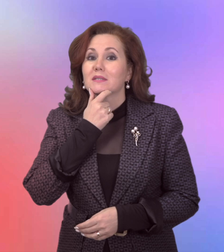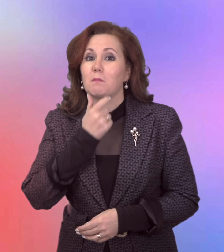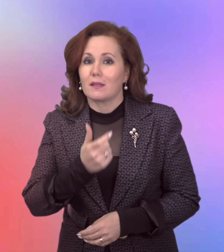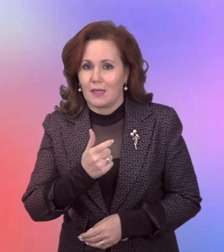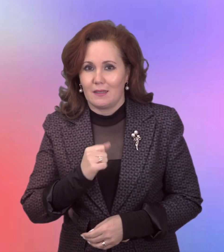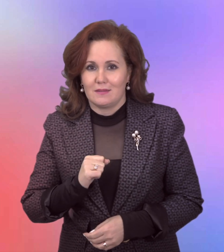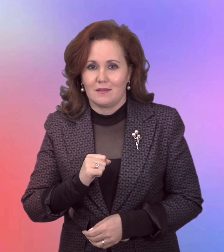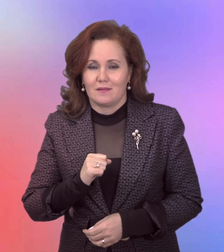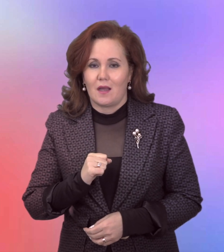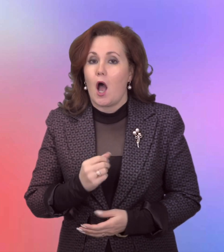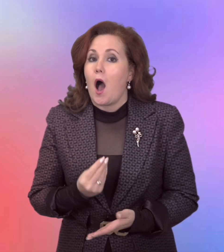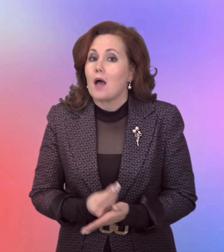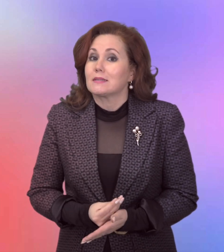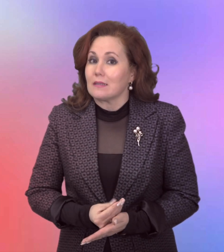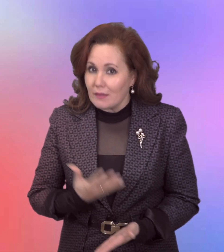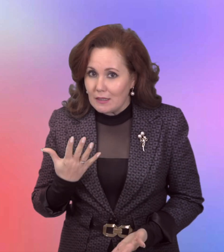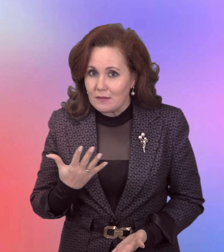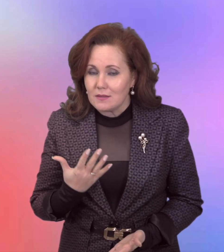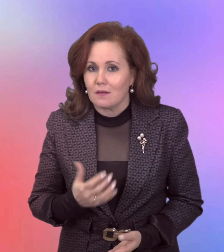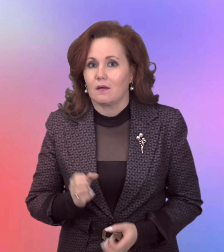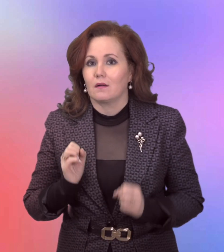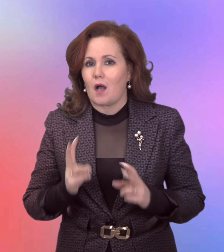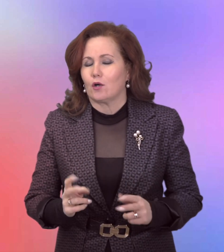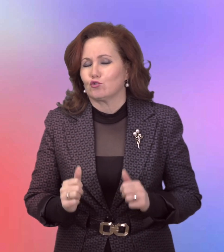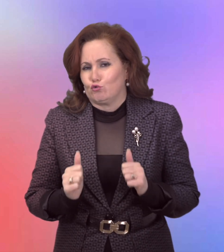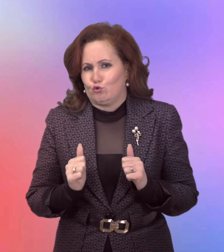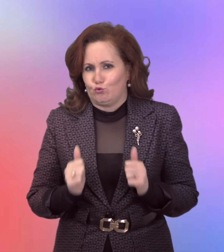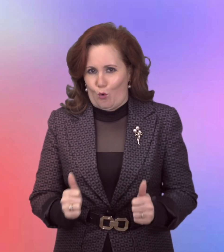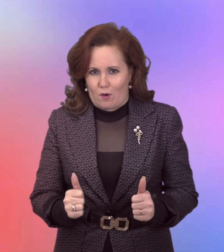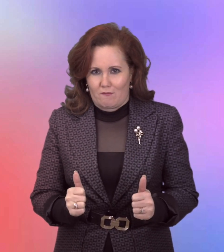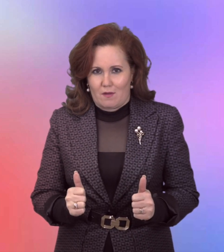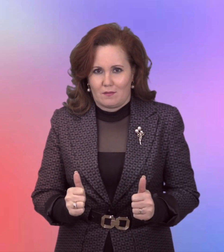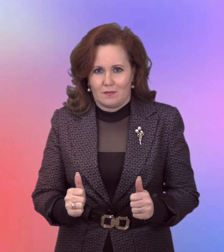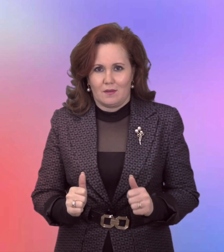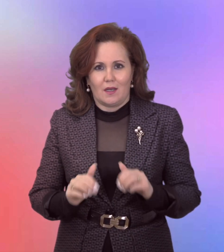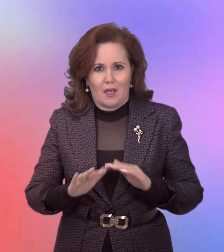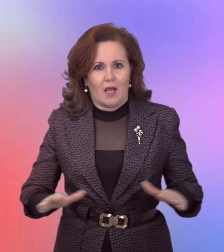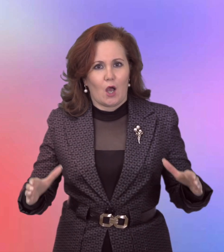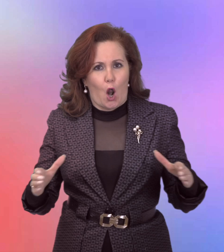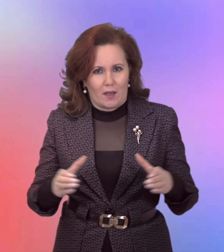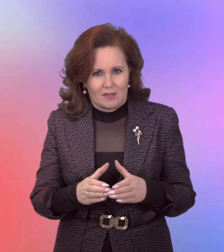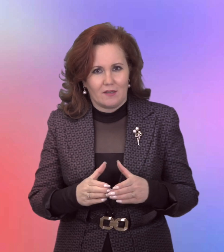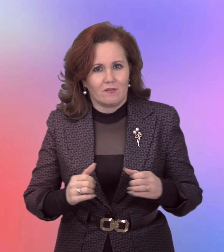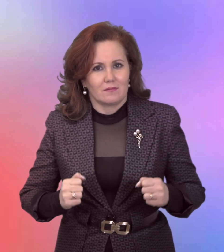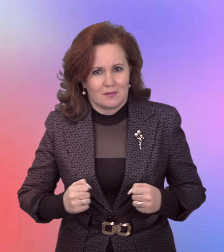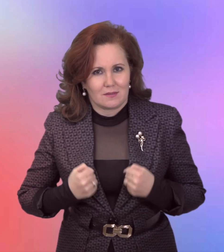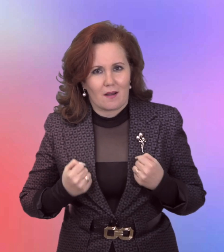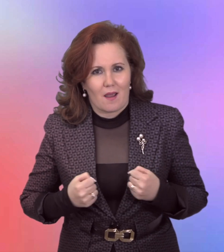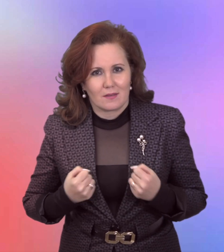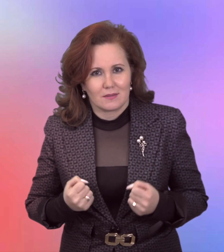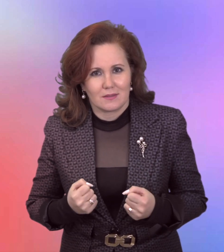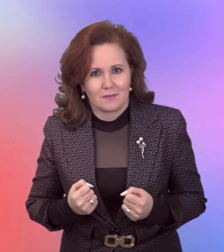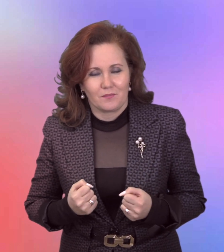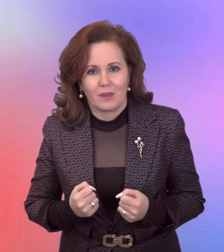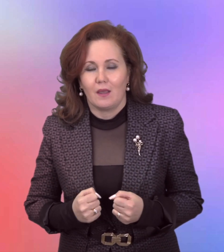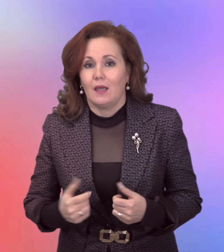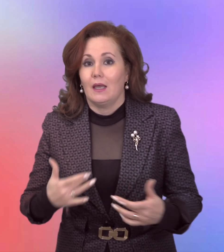посмотреть и оценить: как здорово коллектив старается!